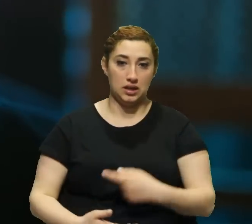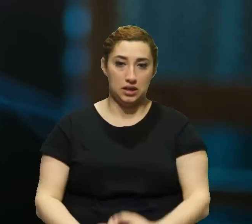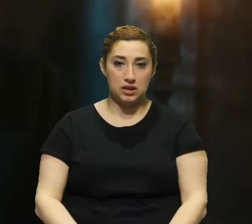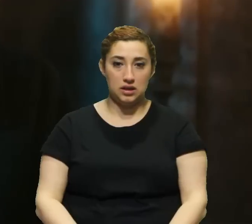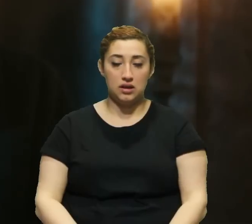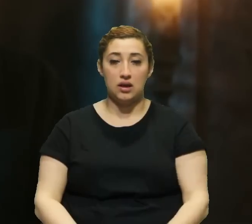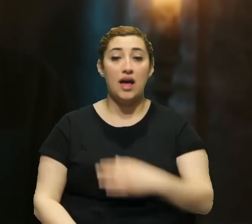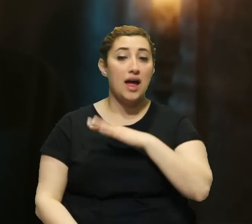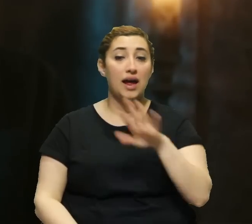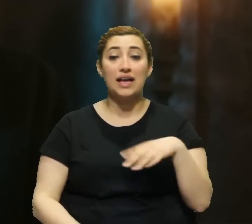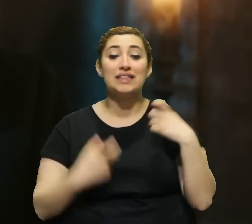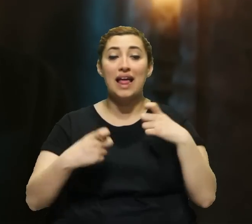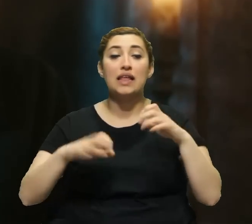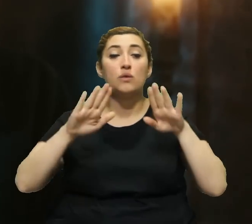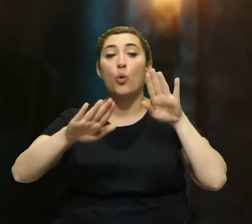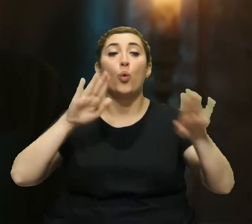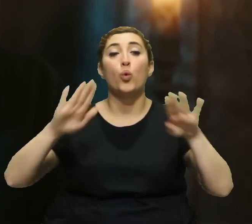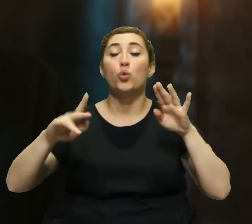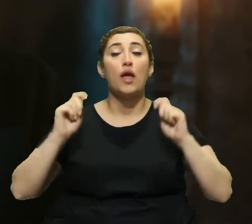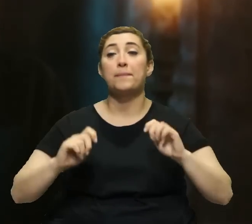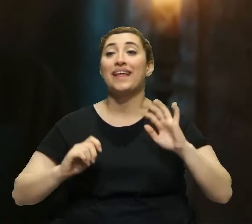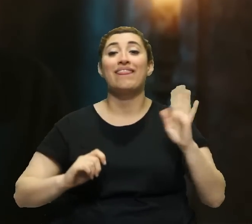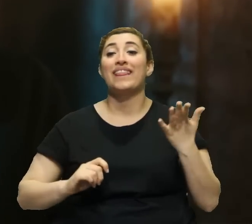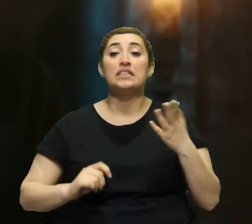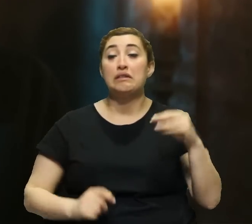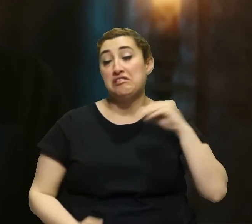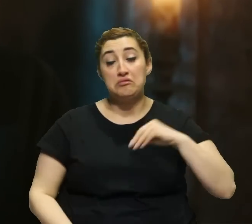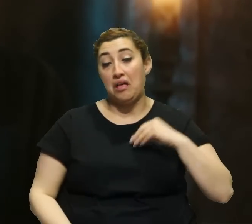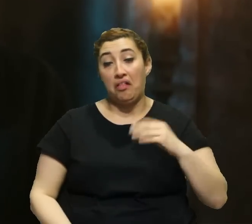Herkes neresini elledi, nasıl sandıysa fili...